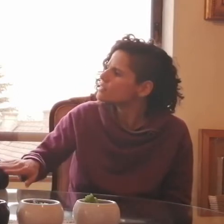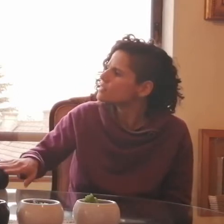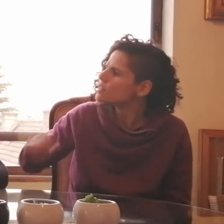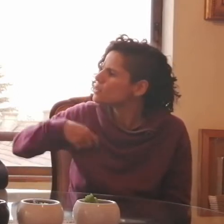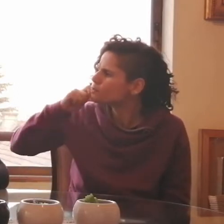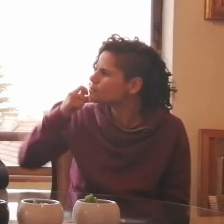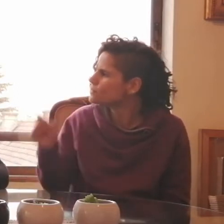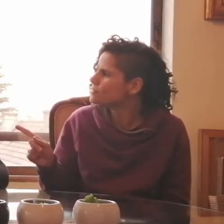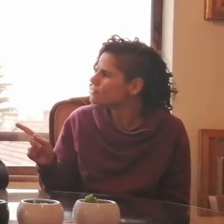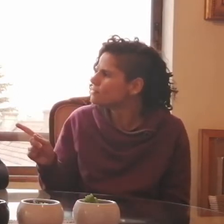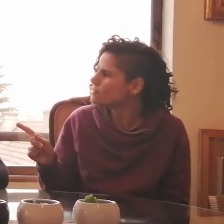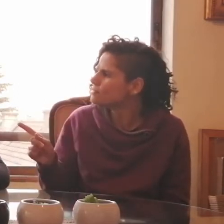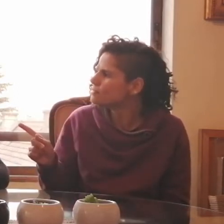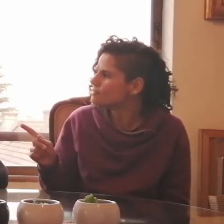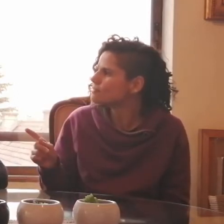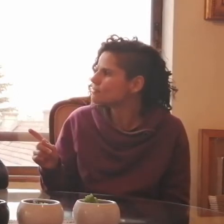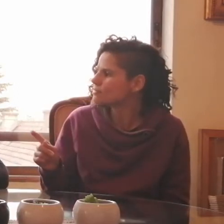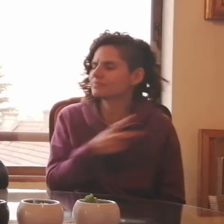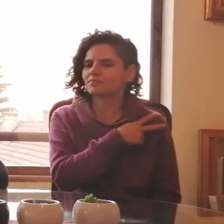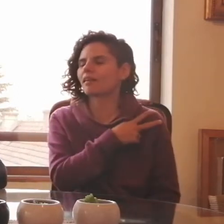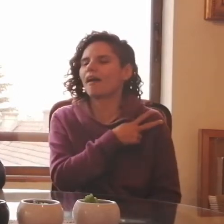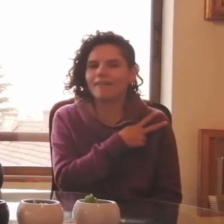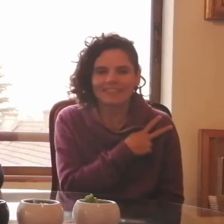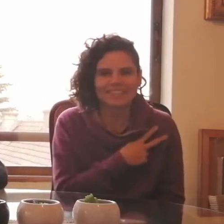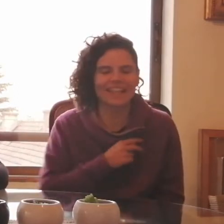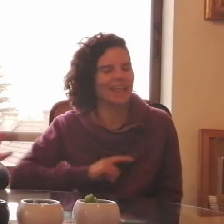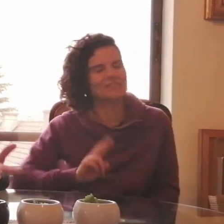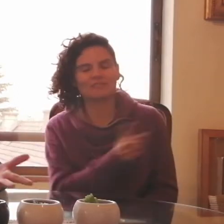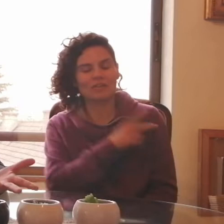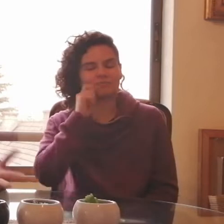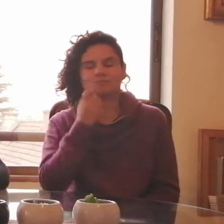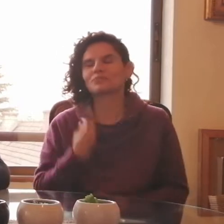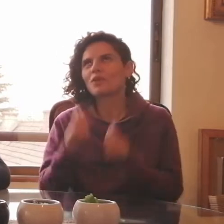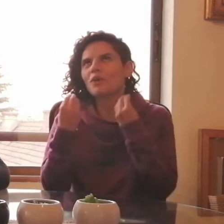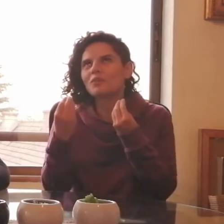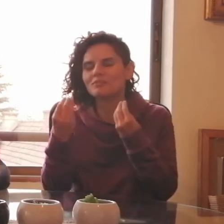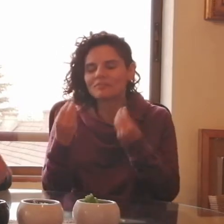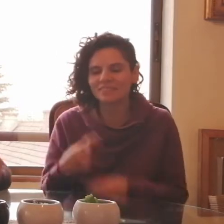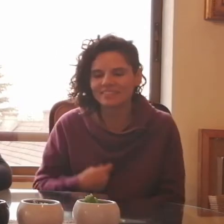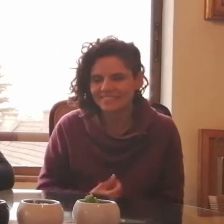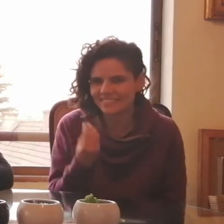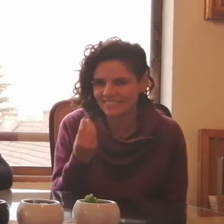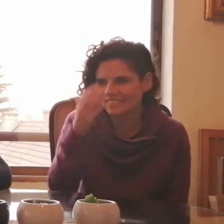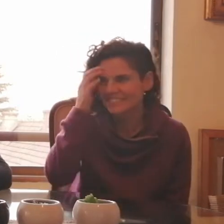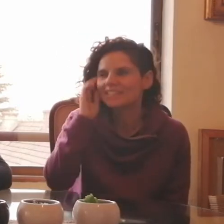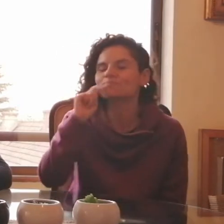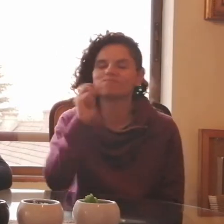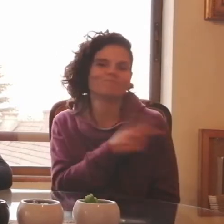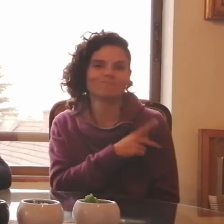se llama .. mi apodo?, La jefa ..Obvio. Ahi el apodo de la Jefa